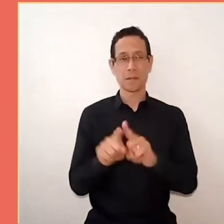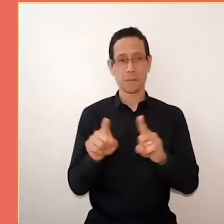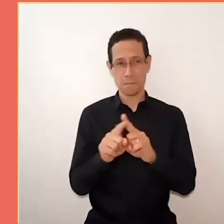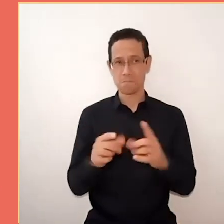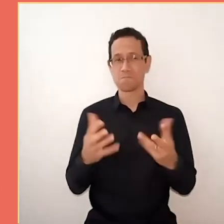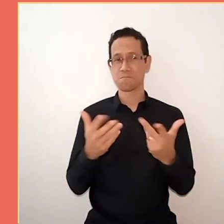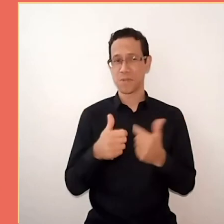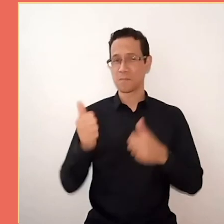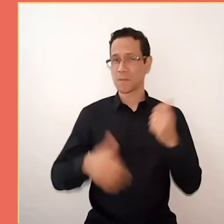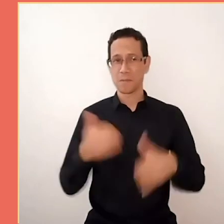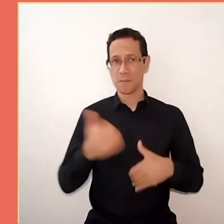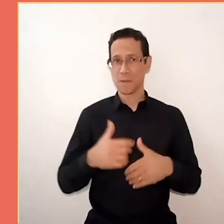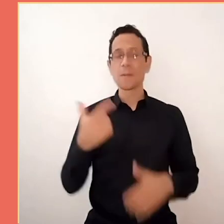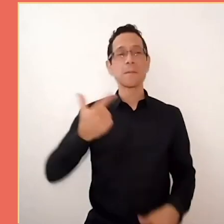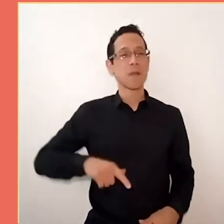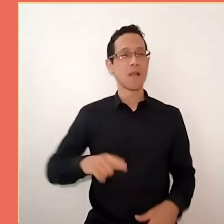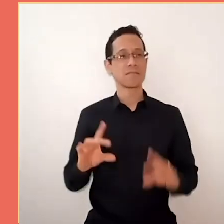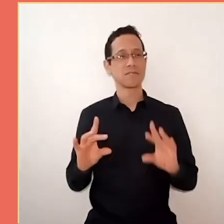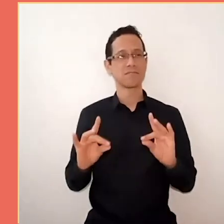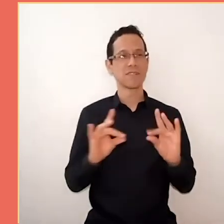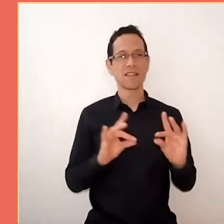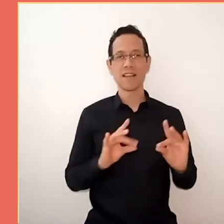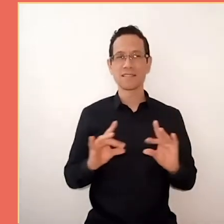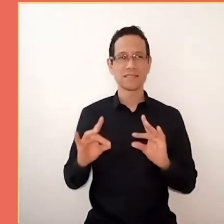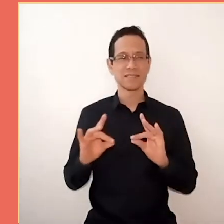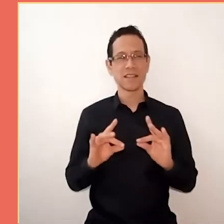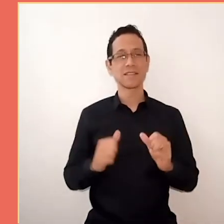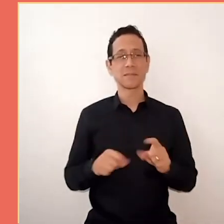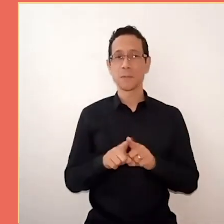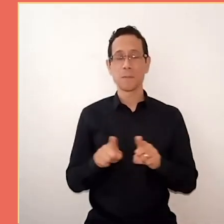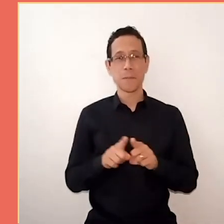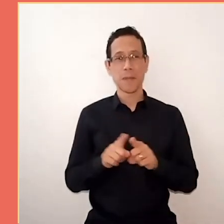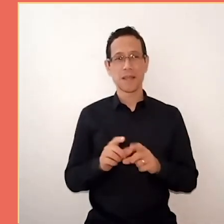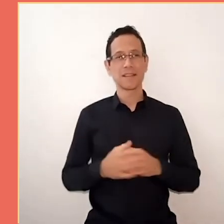E, sobretudo, delicadezas. Agradecer também ao…